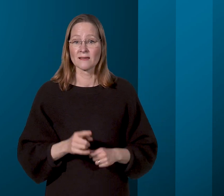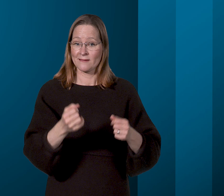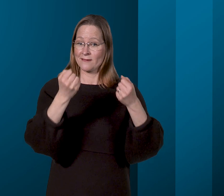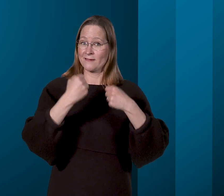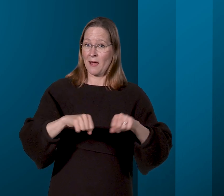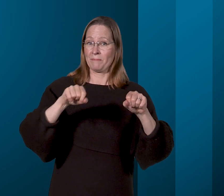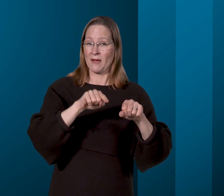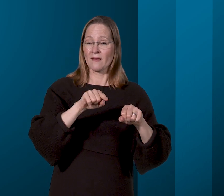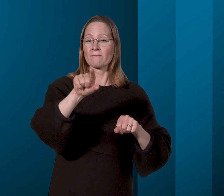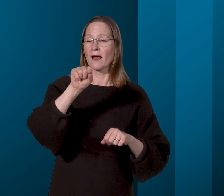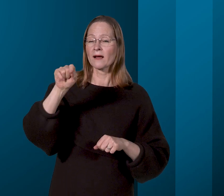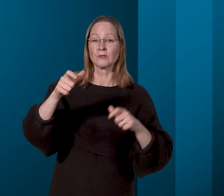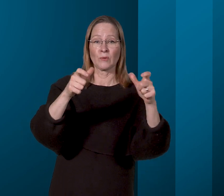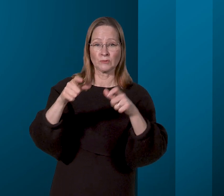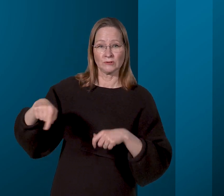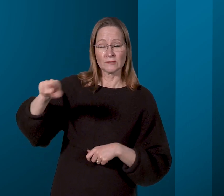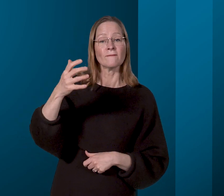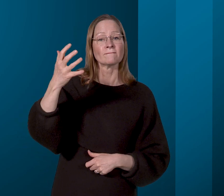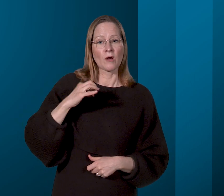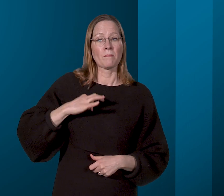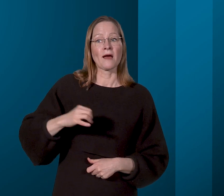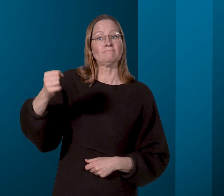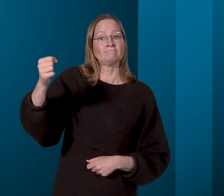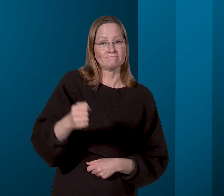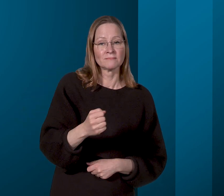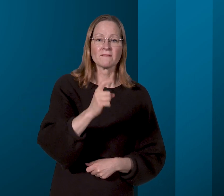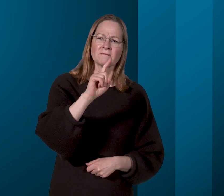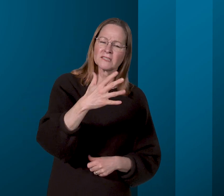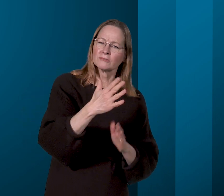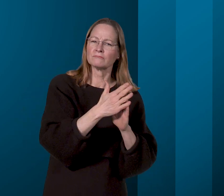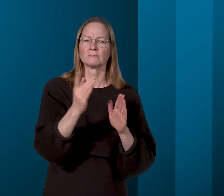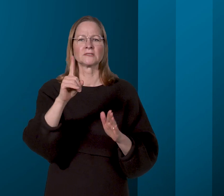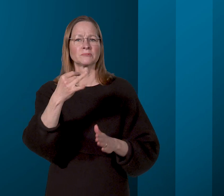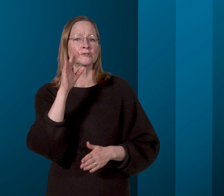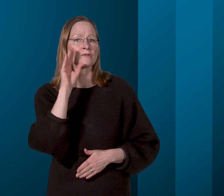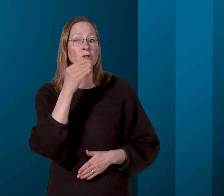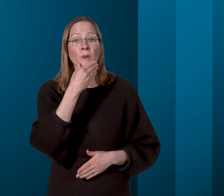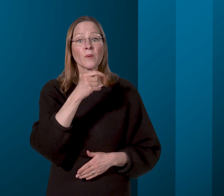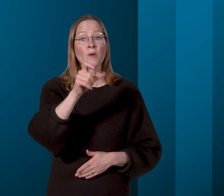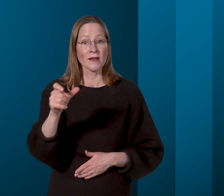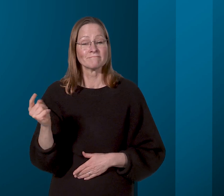Kampanjassa valitut yhdistykset voivat palkata 15−17-vuotiaan nuoren -